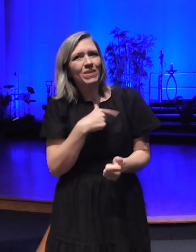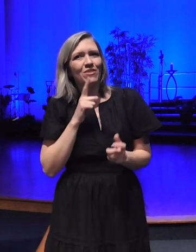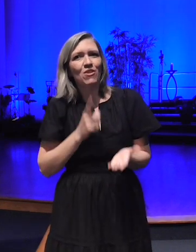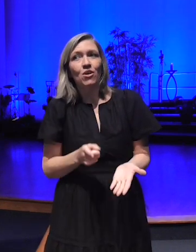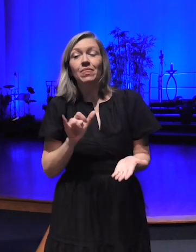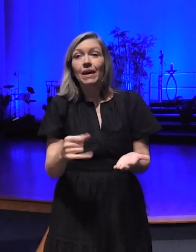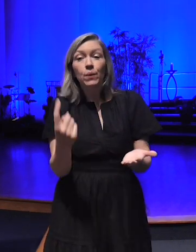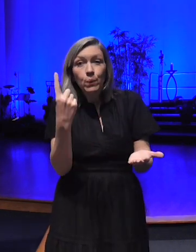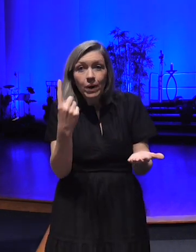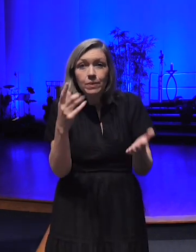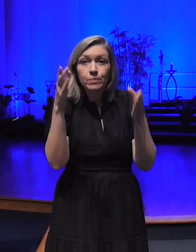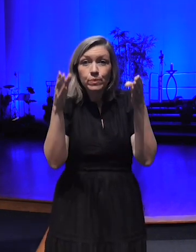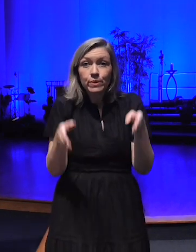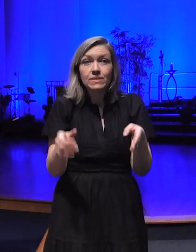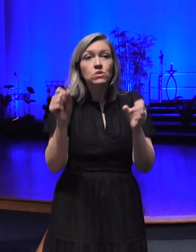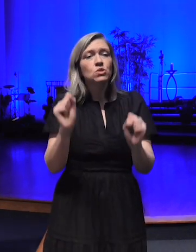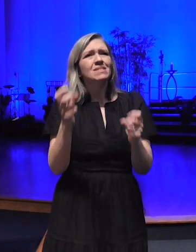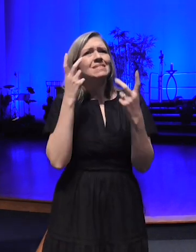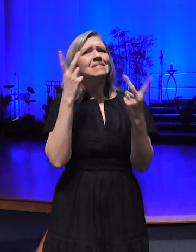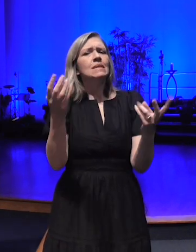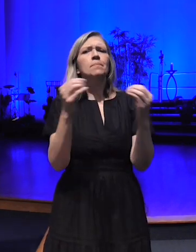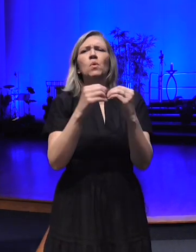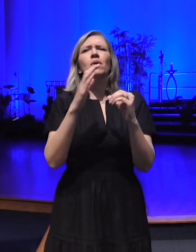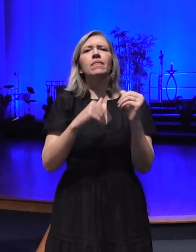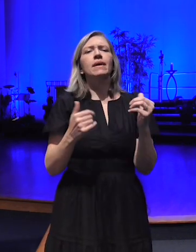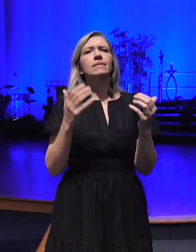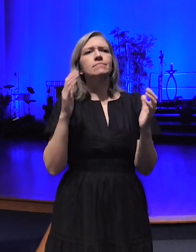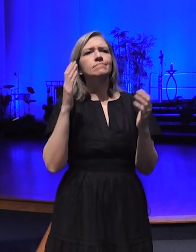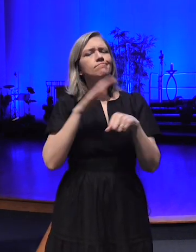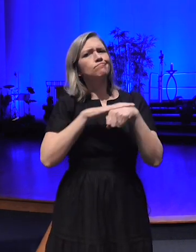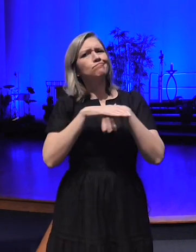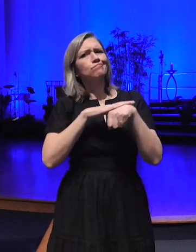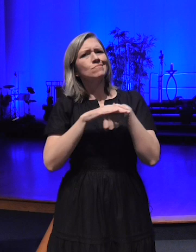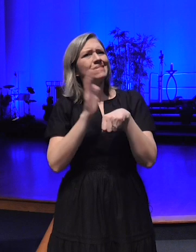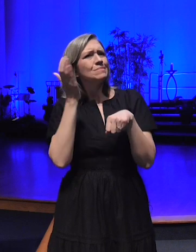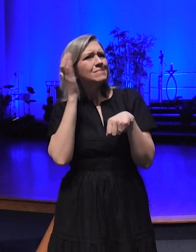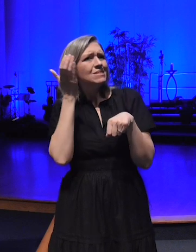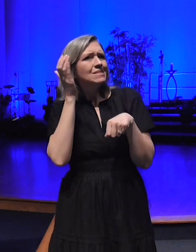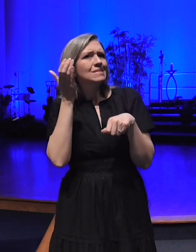las apariencias de las personas que lo rodeaban, que podía ver más allá de su identidad y lo que la gente había